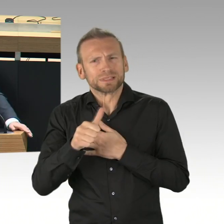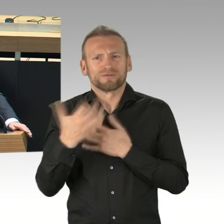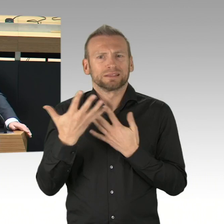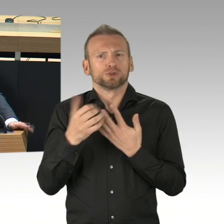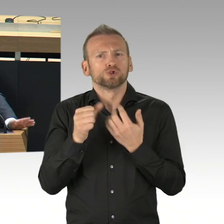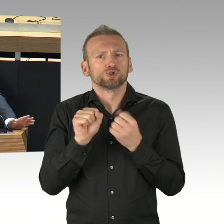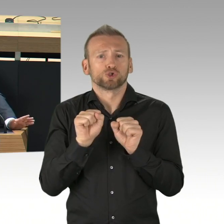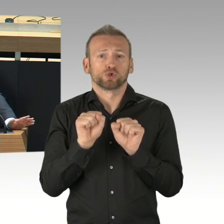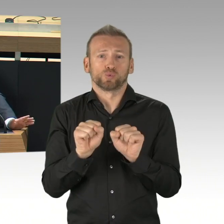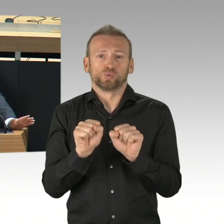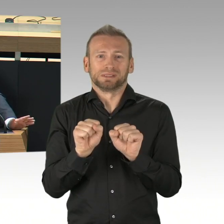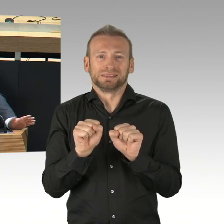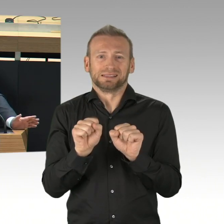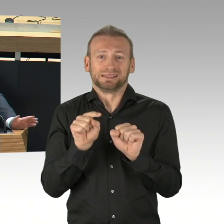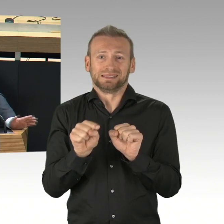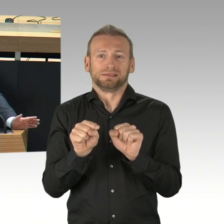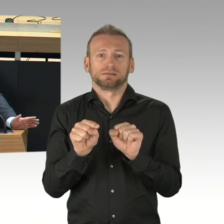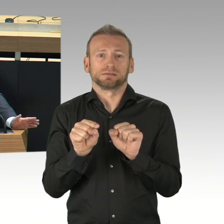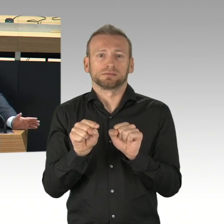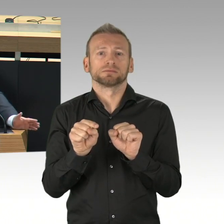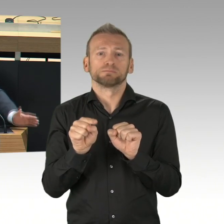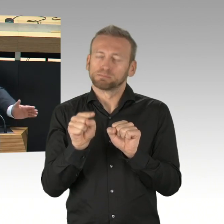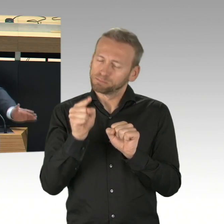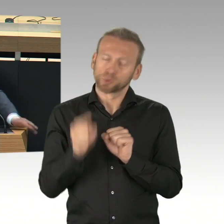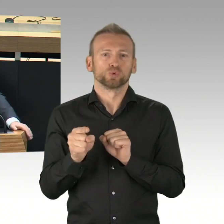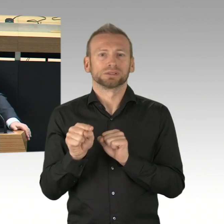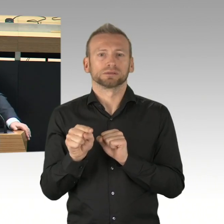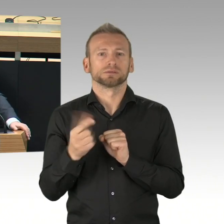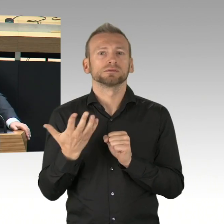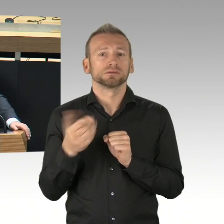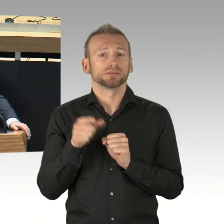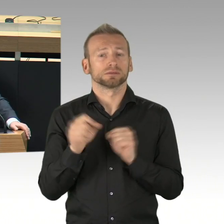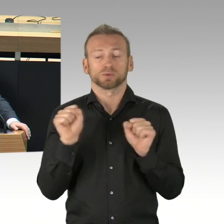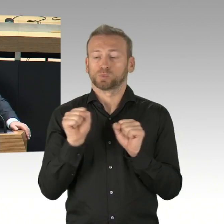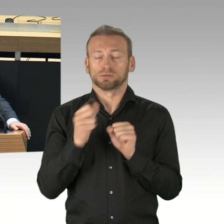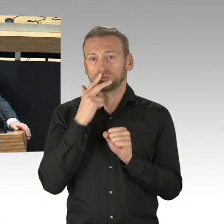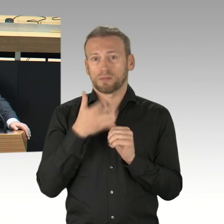Was kommt da jetzt auf die Mieter zu, nachdem Sie sich als Retter dargestellt haben? Die Mieter müssen selbst aktiv werden.